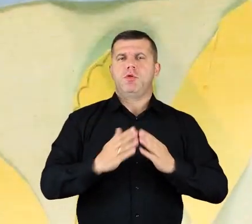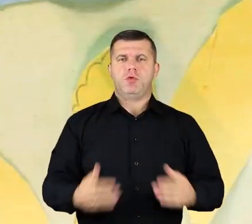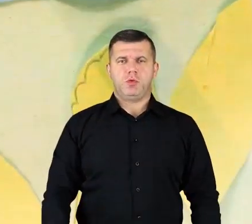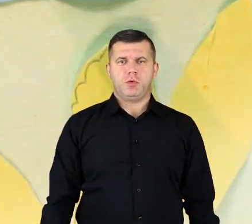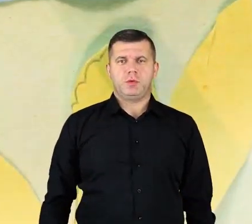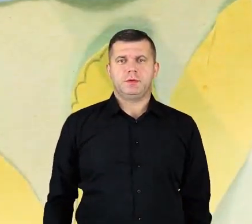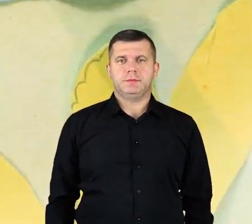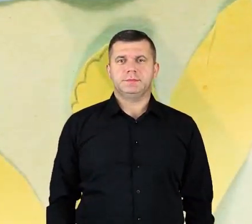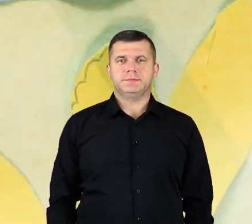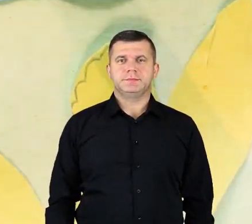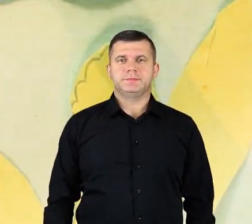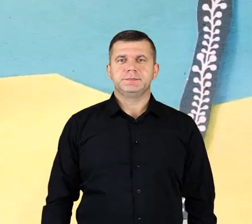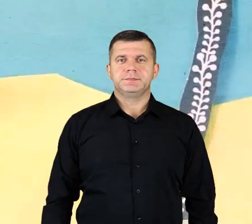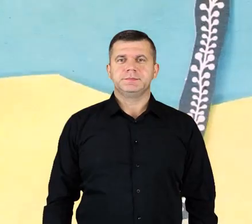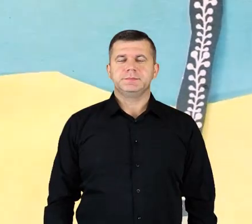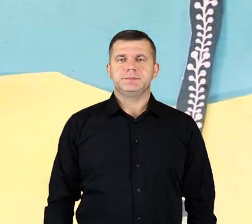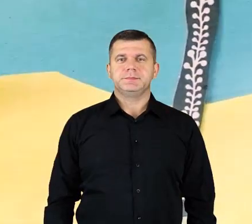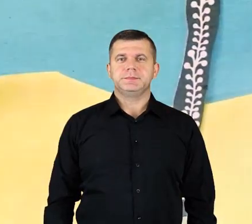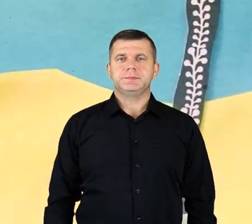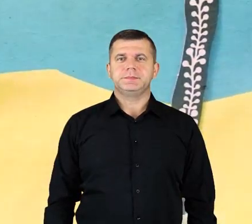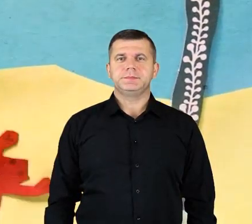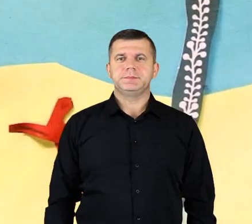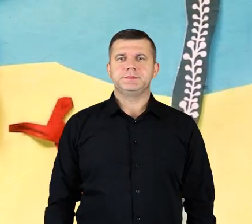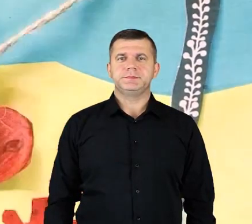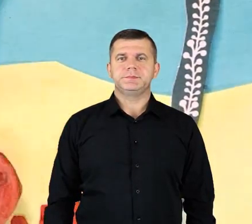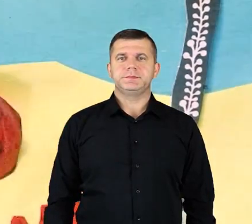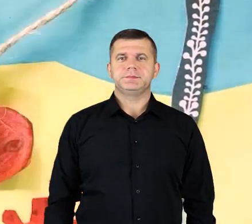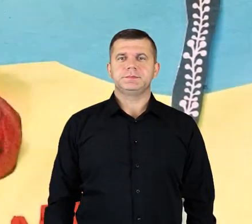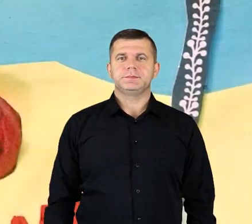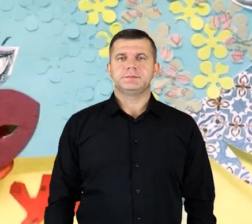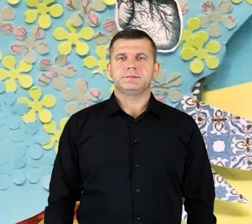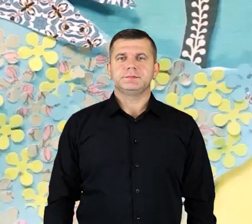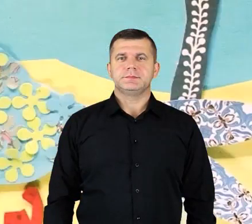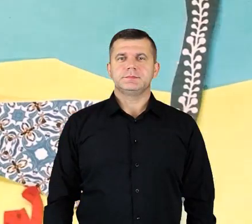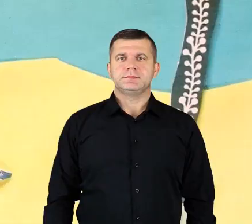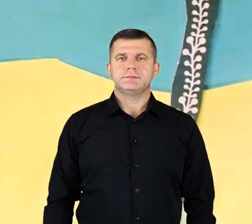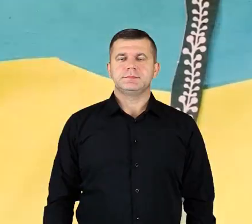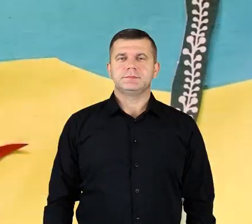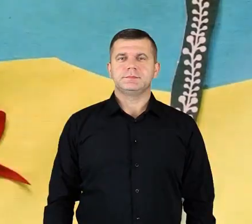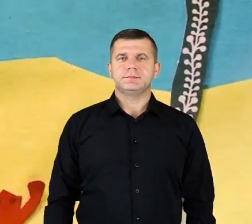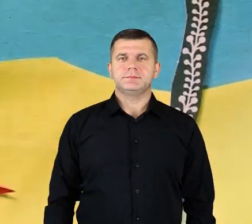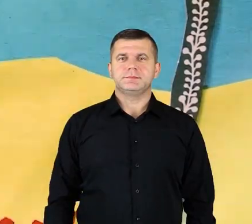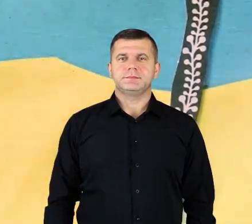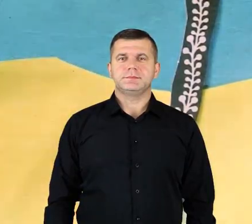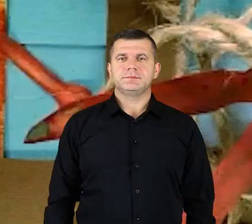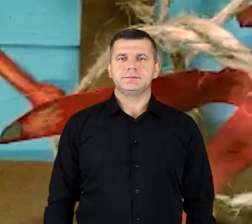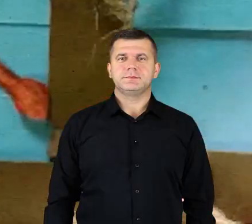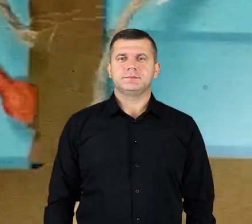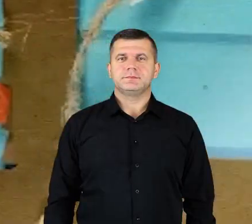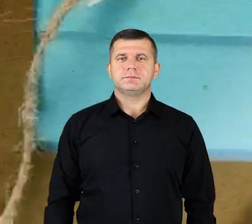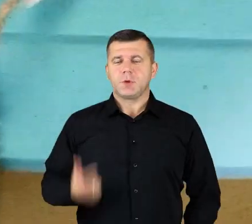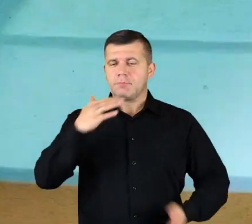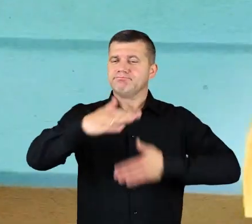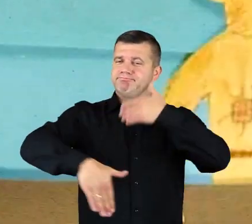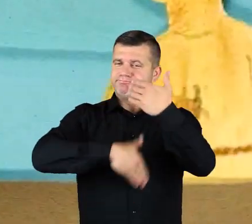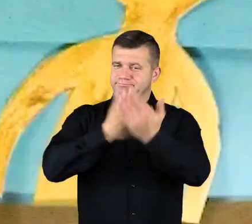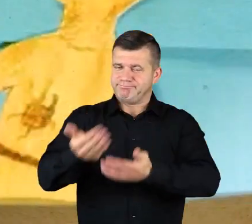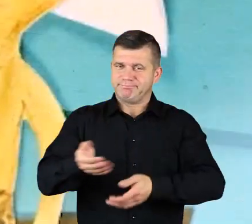[odgłos wiatru, melodia na ukulele] Po jakimś czasie,